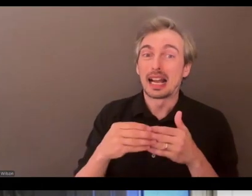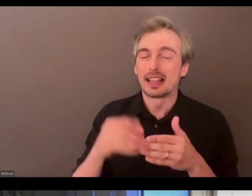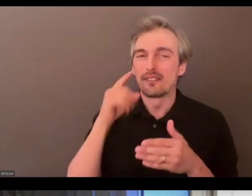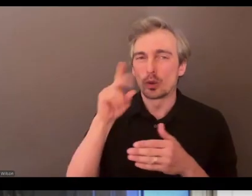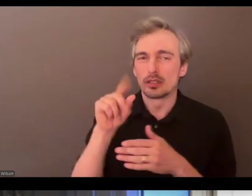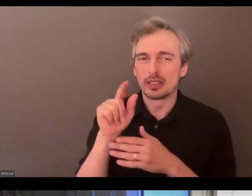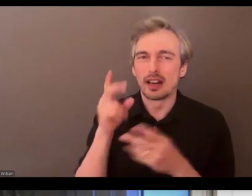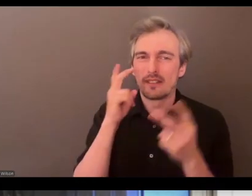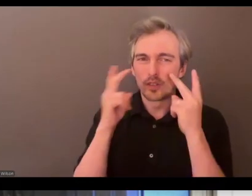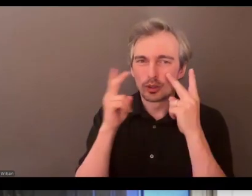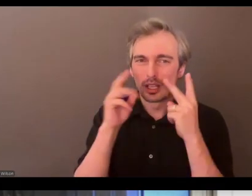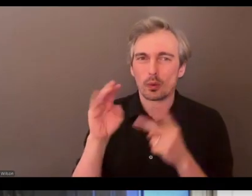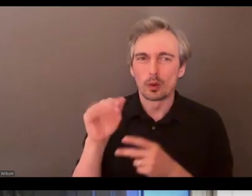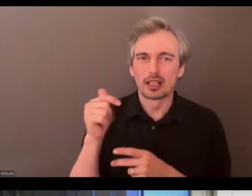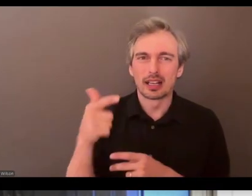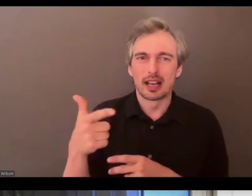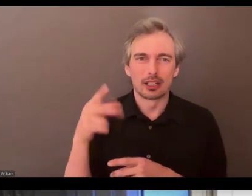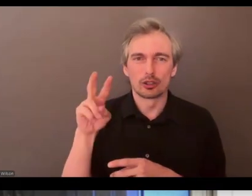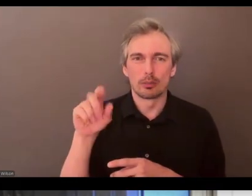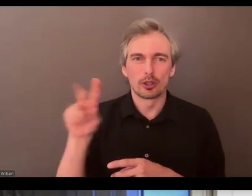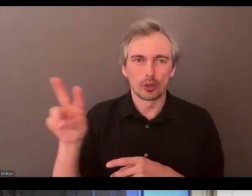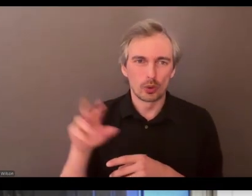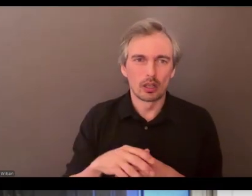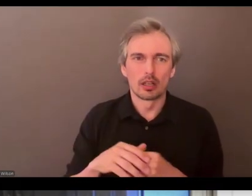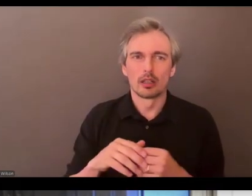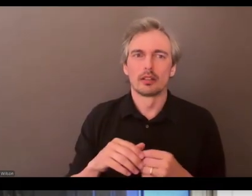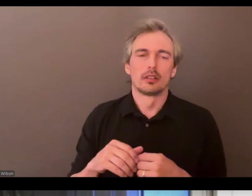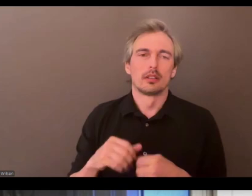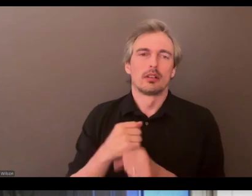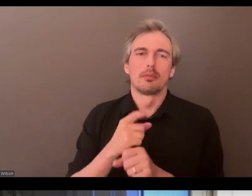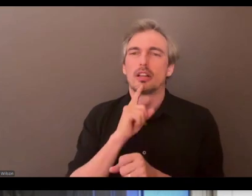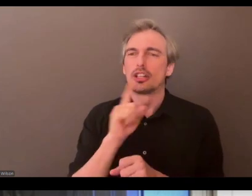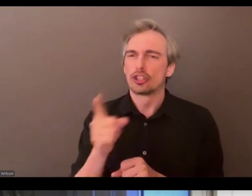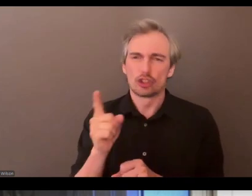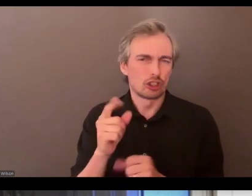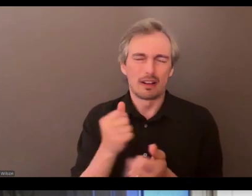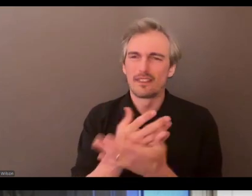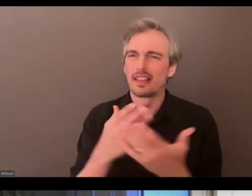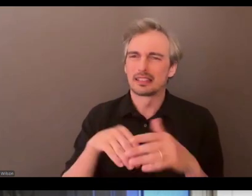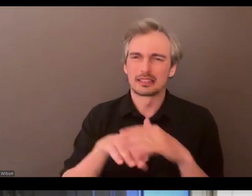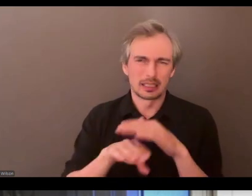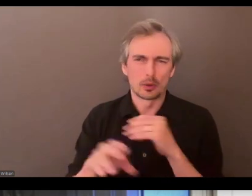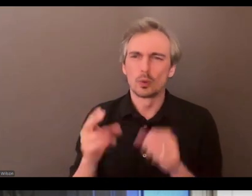デ ータをどのようにアクセシブルにするかについては、 WCAGがバイブルです。